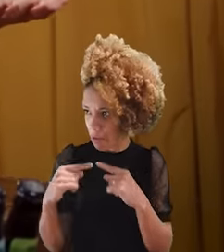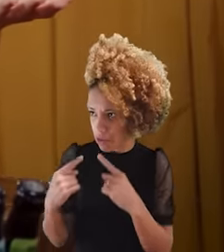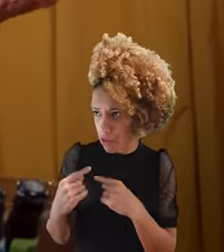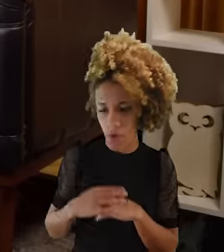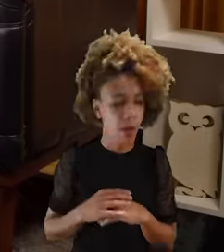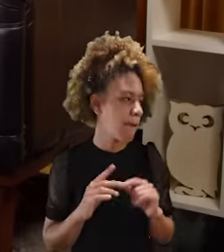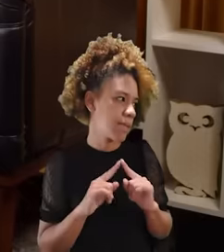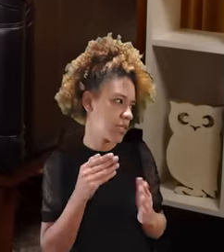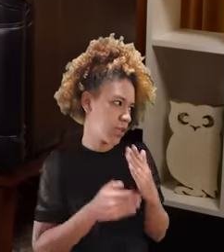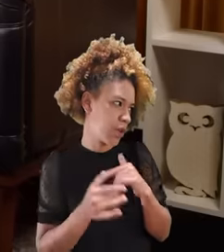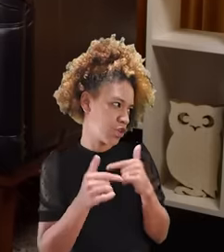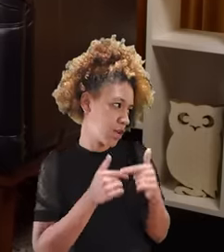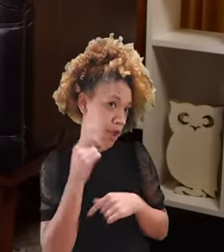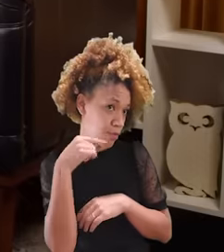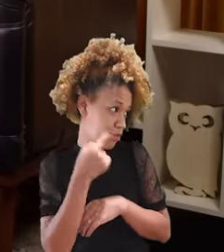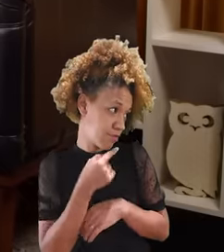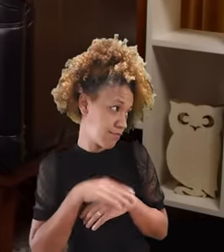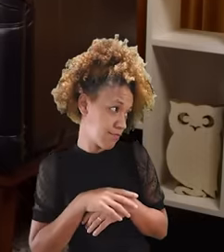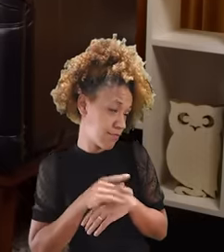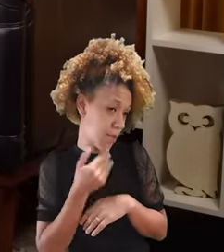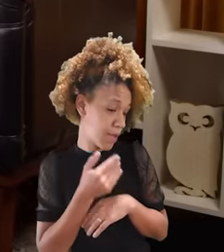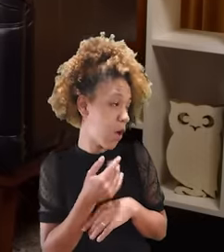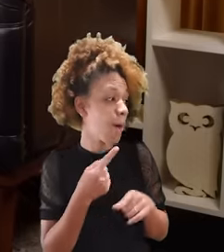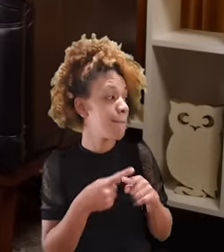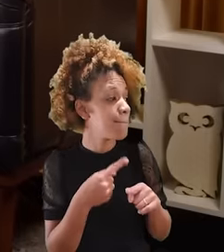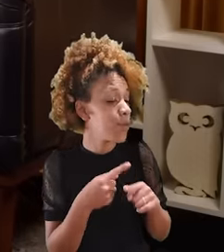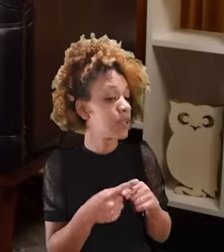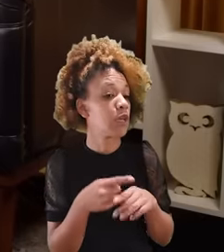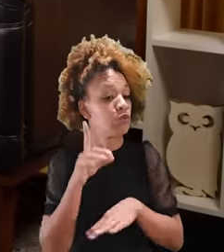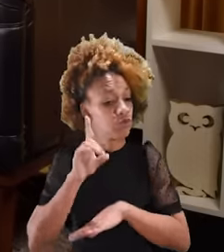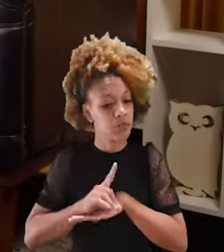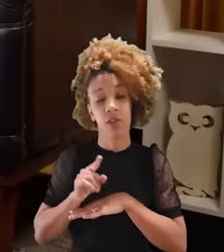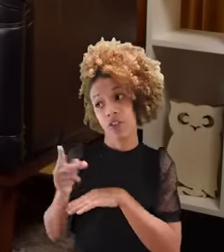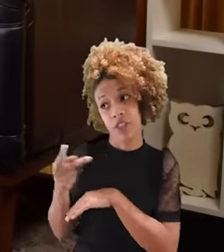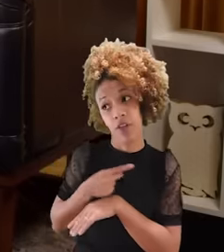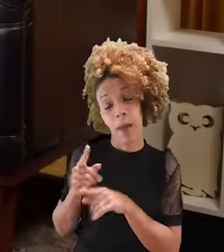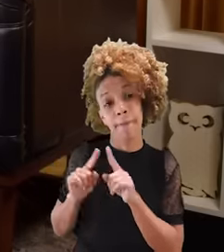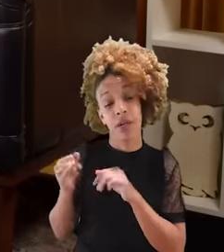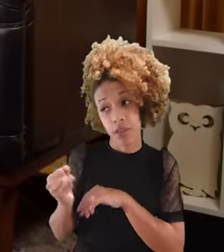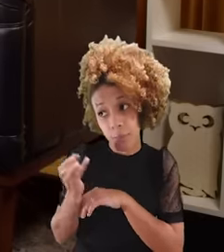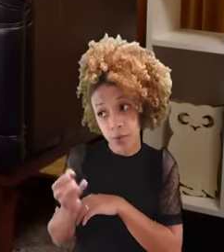você não perde trabalho para um advogado você perde trabalho porque você falou uma coisa que o diretor entendo agora o que você tá dizendo mas eu acho importante a gente especificar que